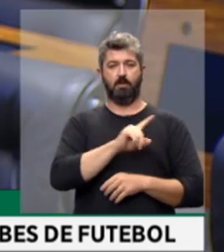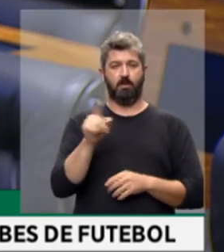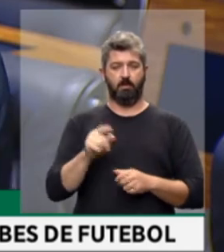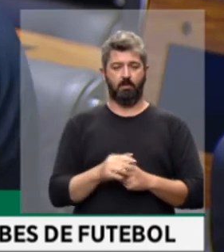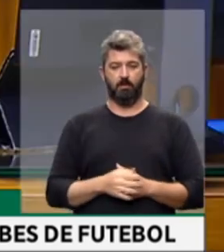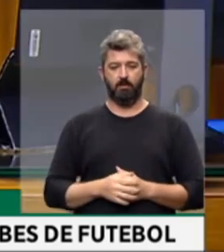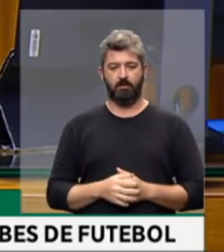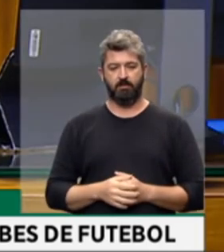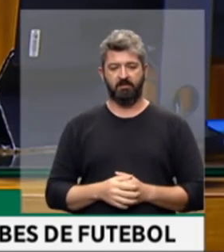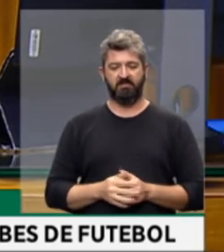DESENVOLVIDO, O BLOCO PSL, PTB PROS E A MAIORIA ORIENTA NÃO,